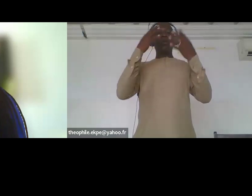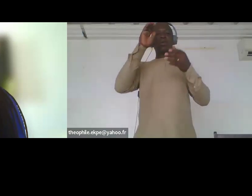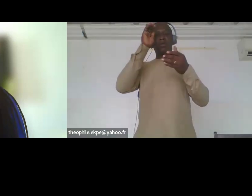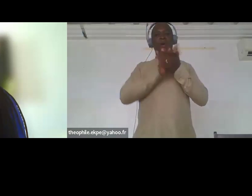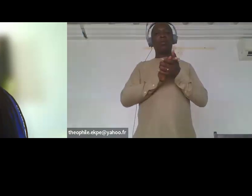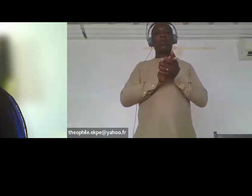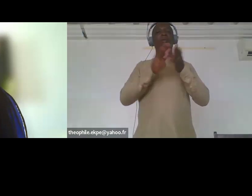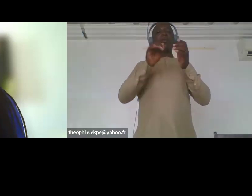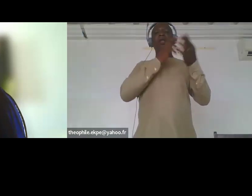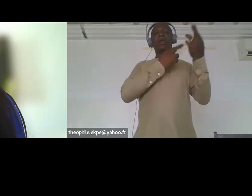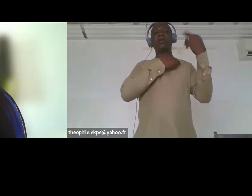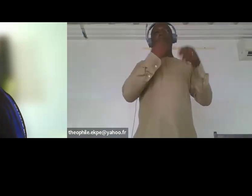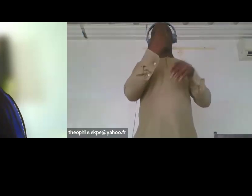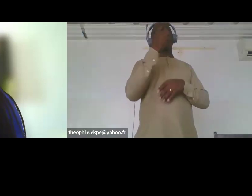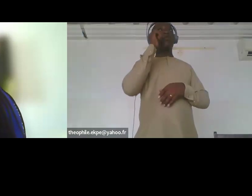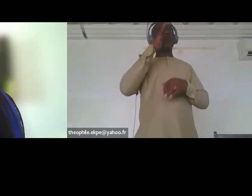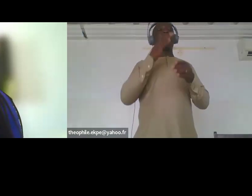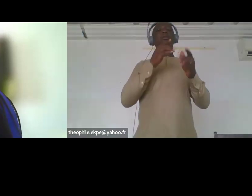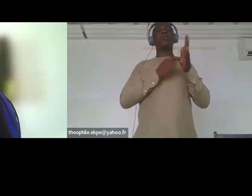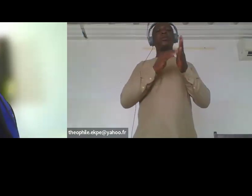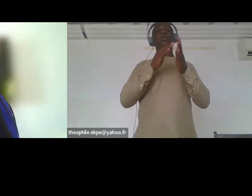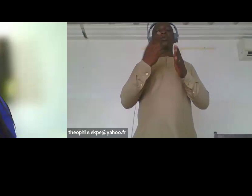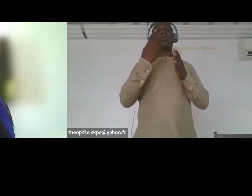des femmes seulement pour les femmes